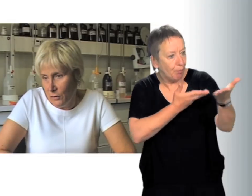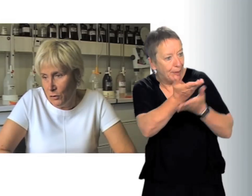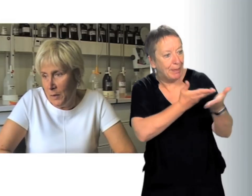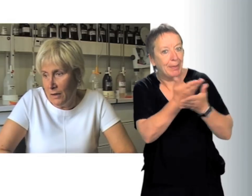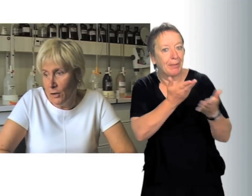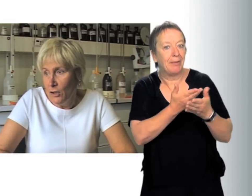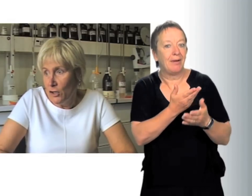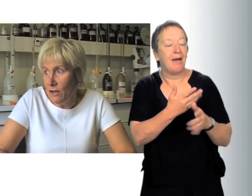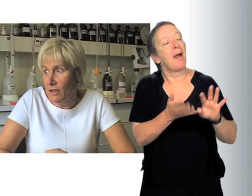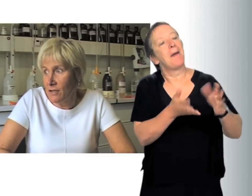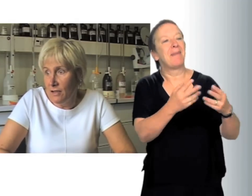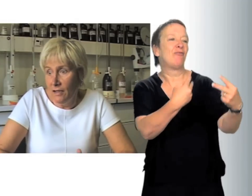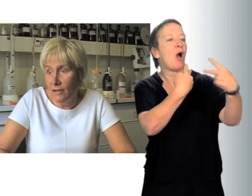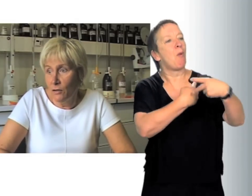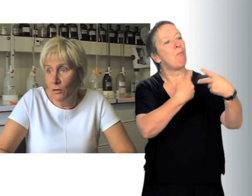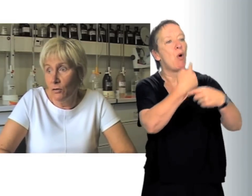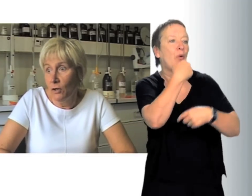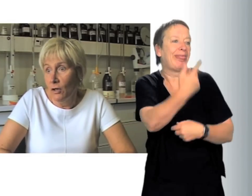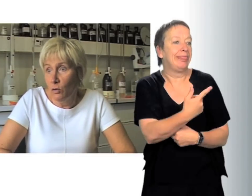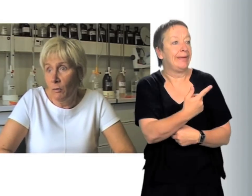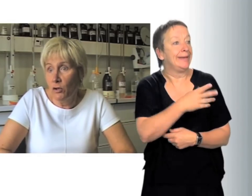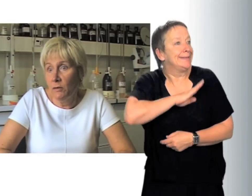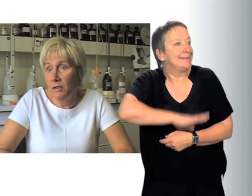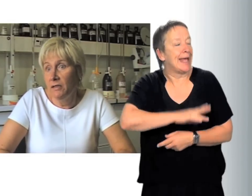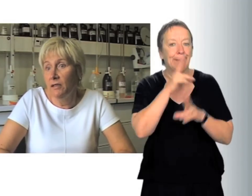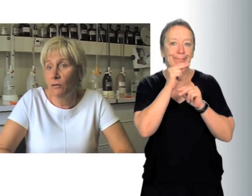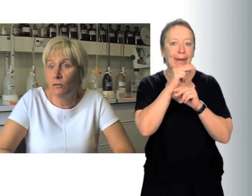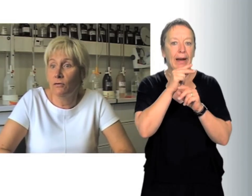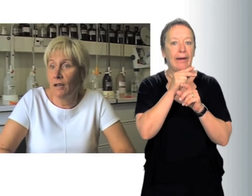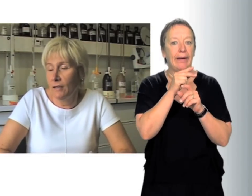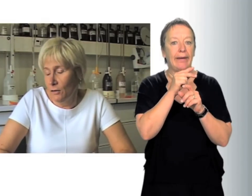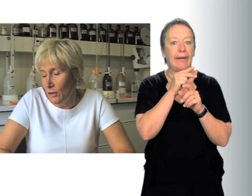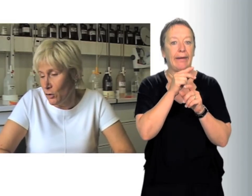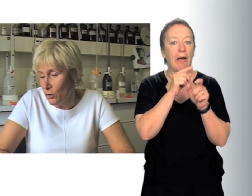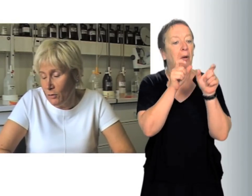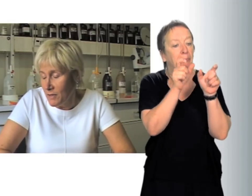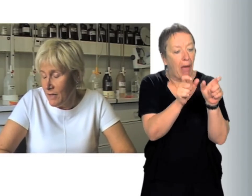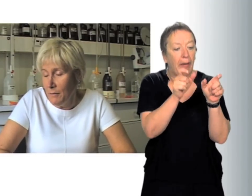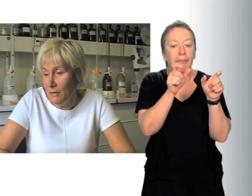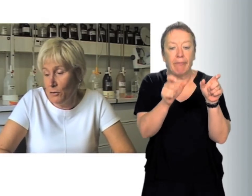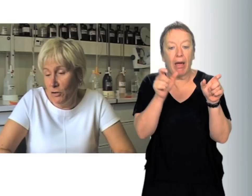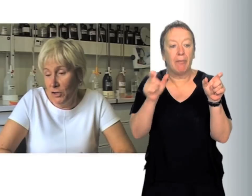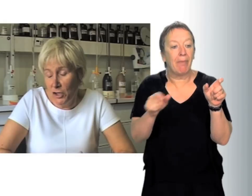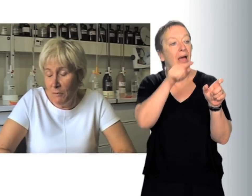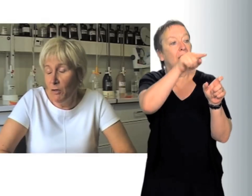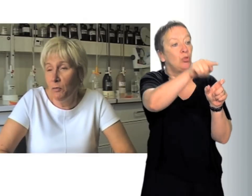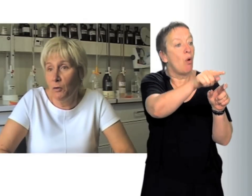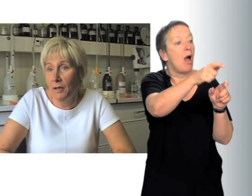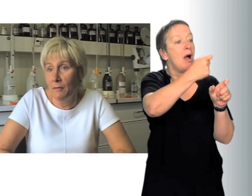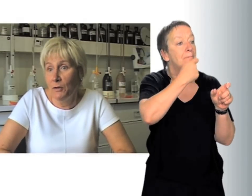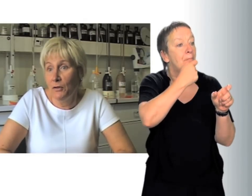j'inverse les lettres, "Toi manger midi?" ou des choses comme ça mais je n'ai jamais eu de problèmes.